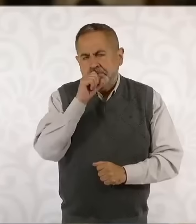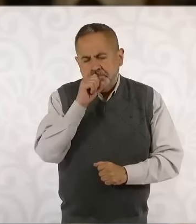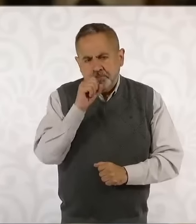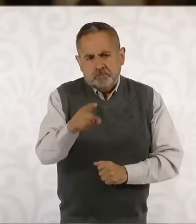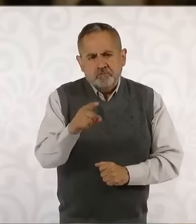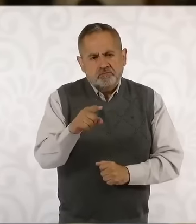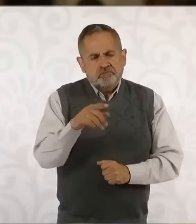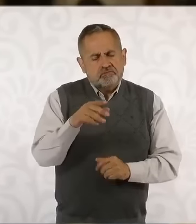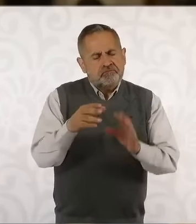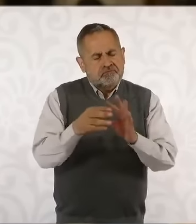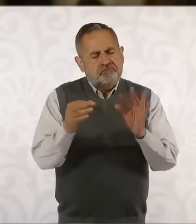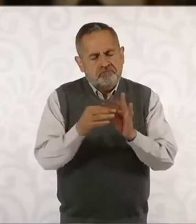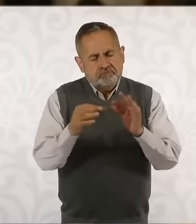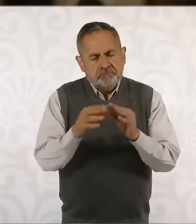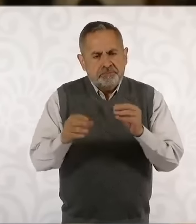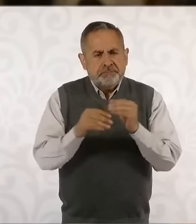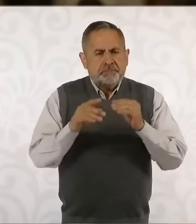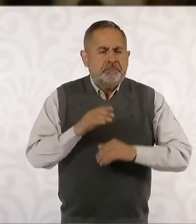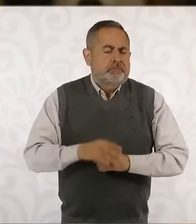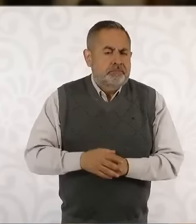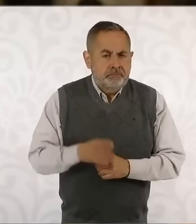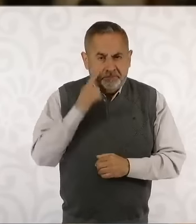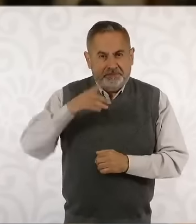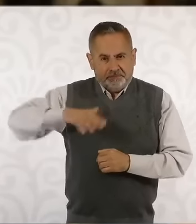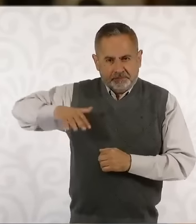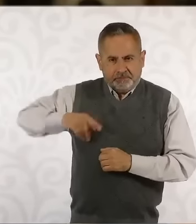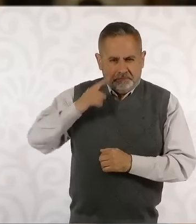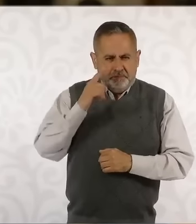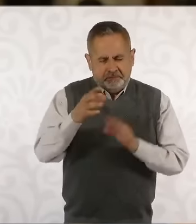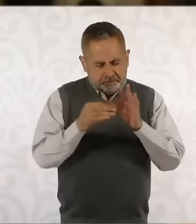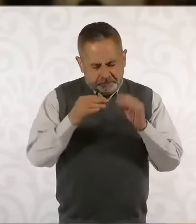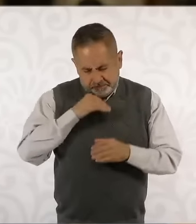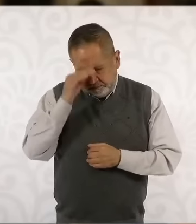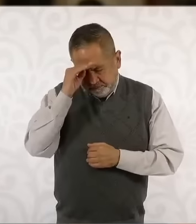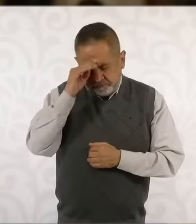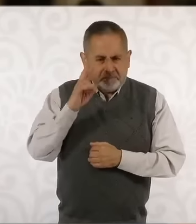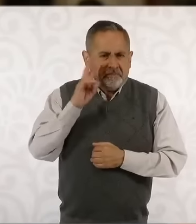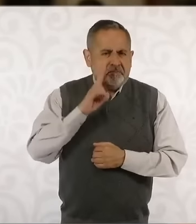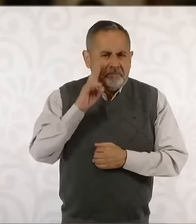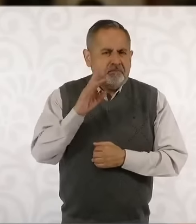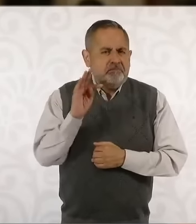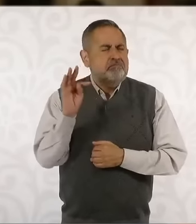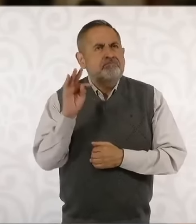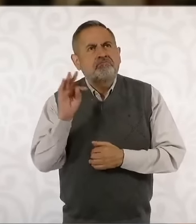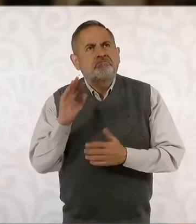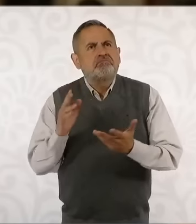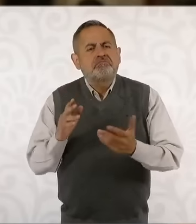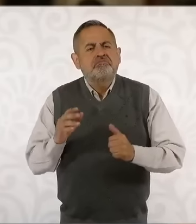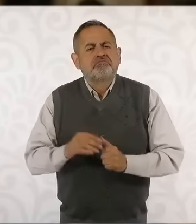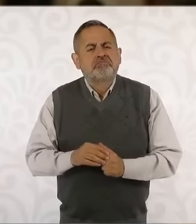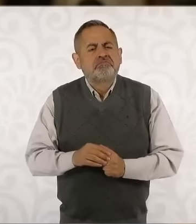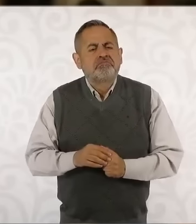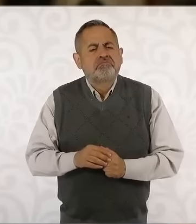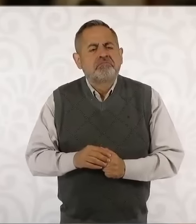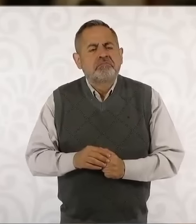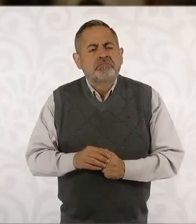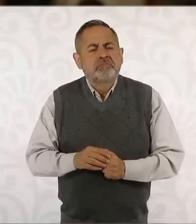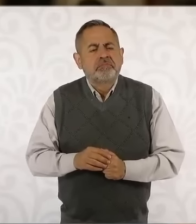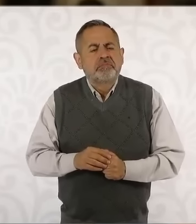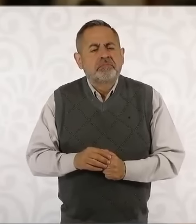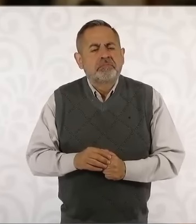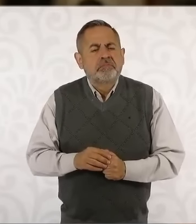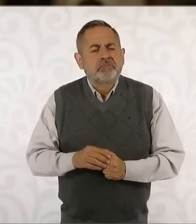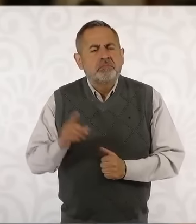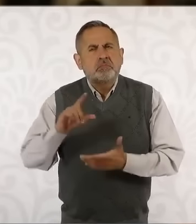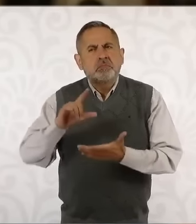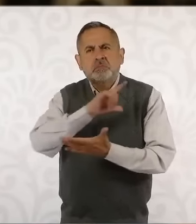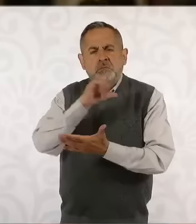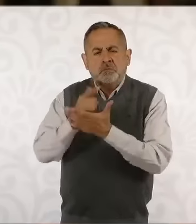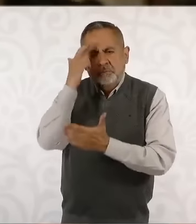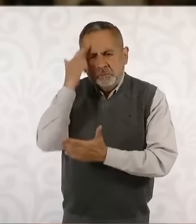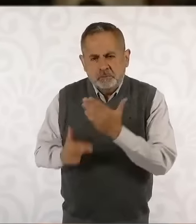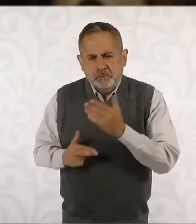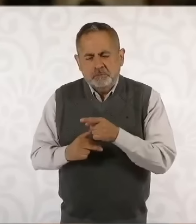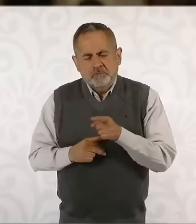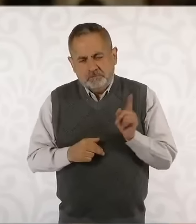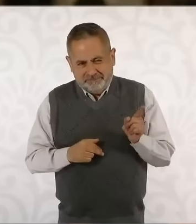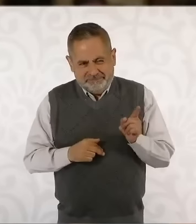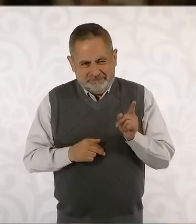contexto también en esta revisión que usted ha planteado de eh si es eh un delito eh en los